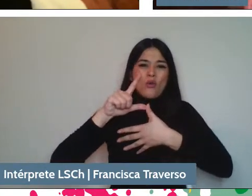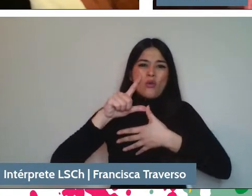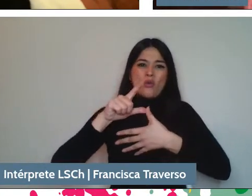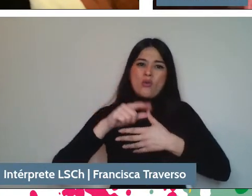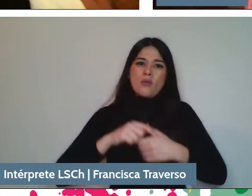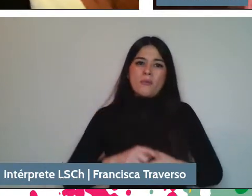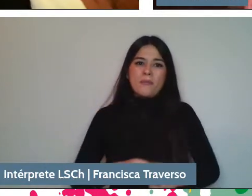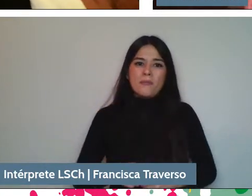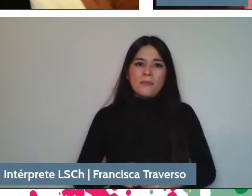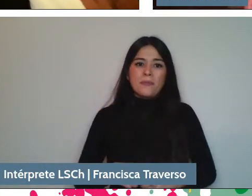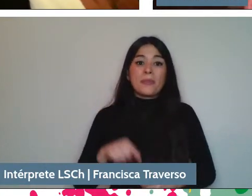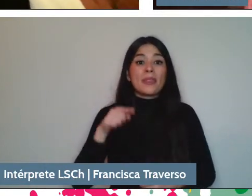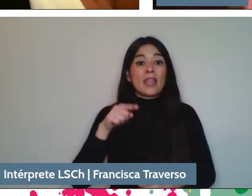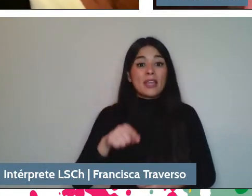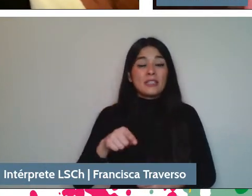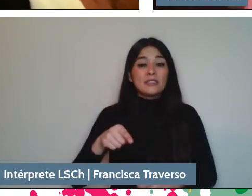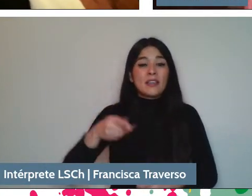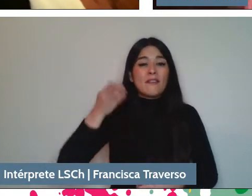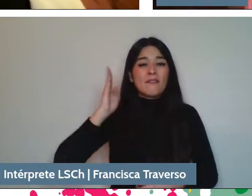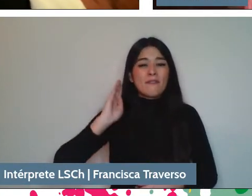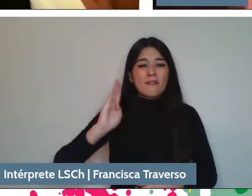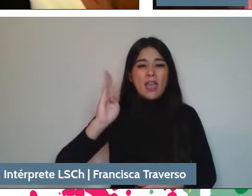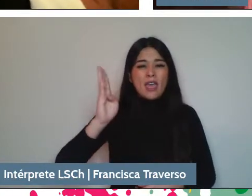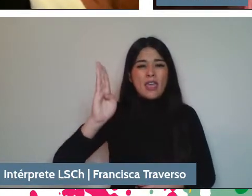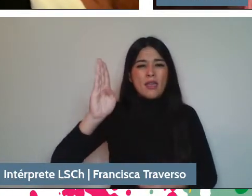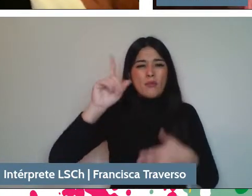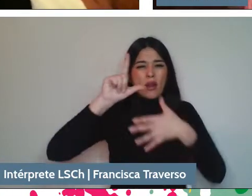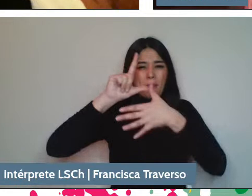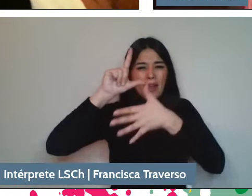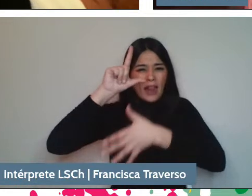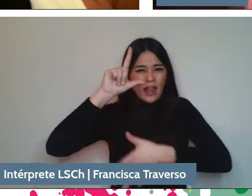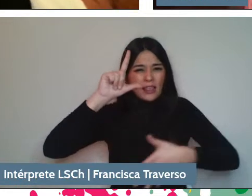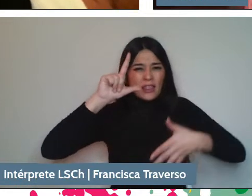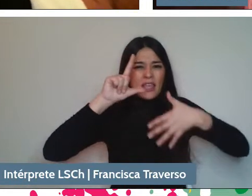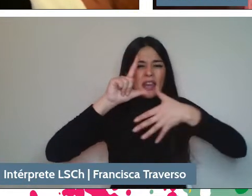Y este viaje por América Latina y esta estancia también en Colombia